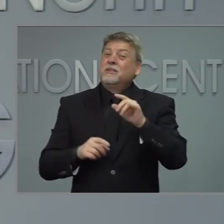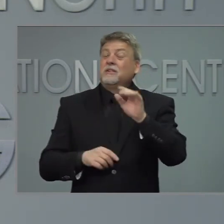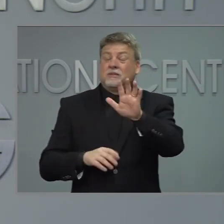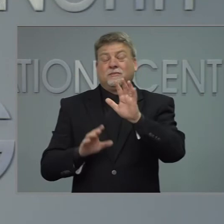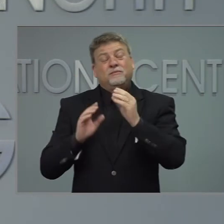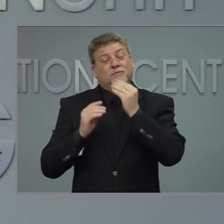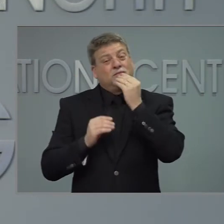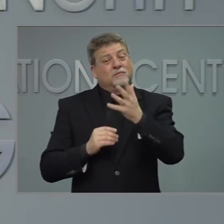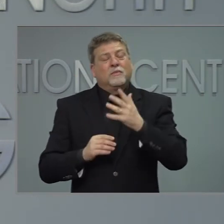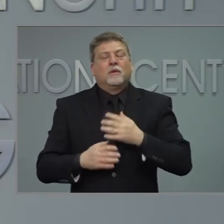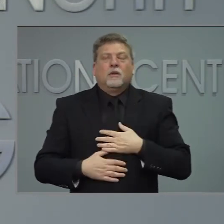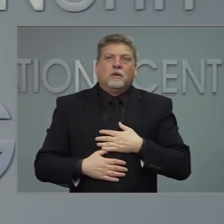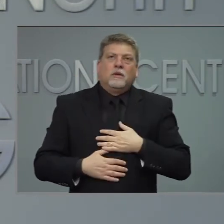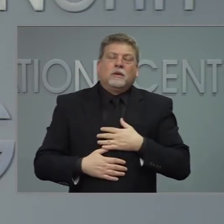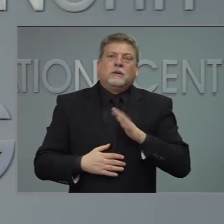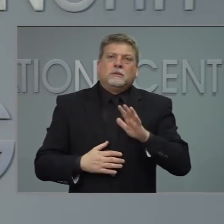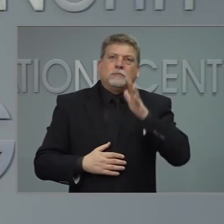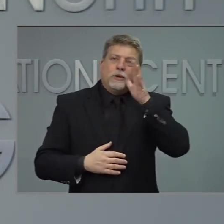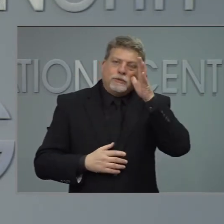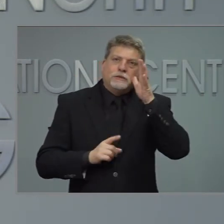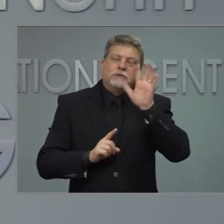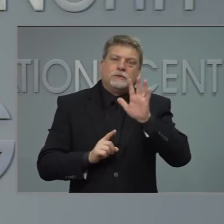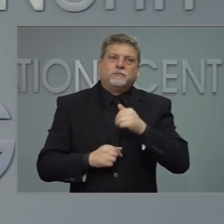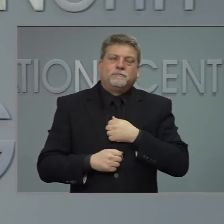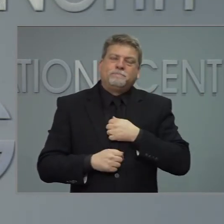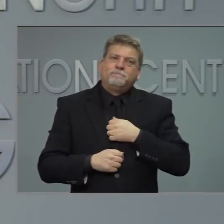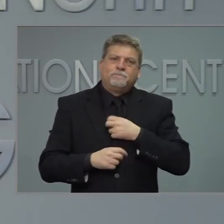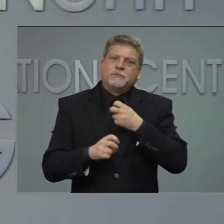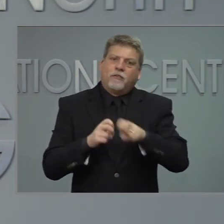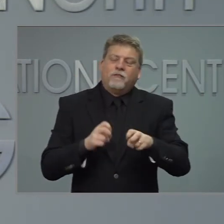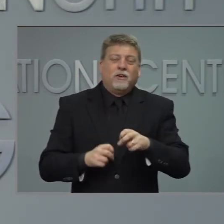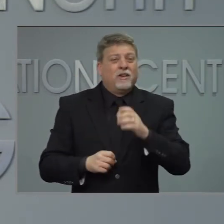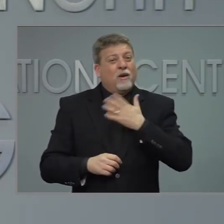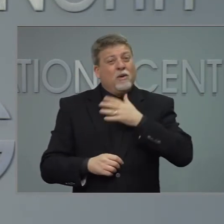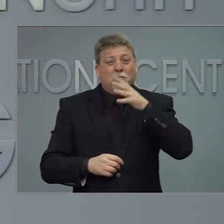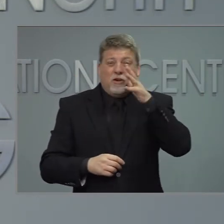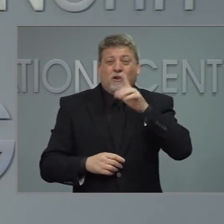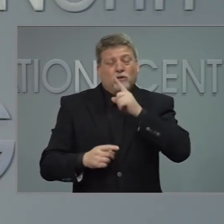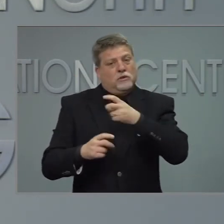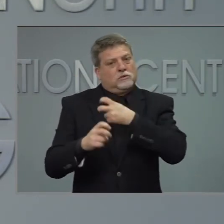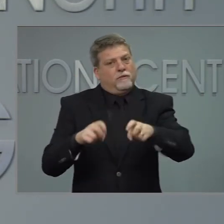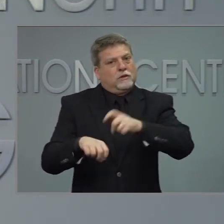también pone la responsabilidad y yo decirle los padres les hemos pedido que hayan tanto